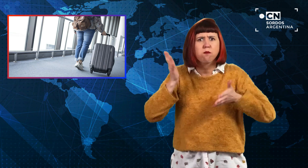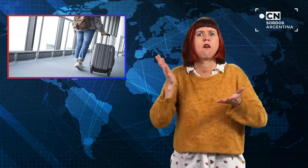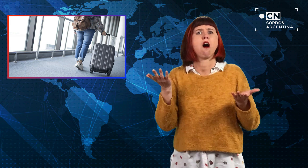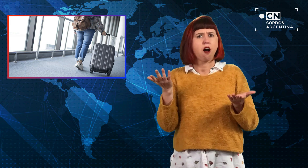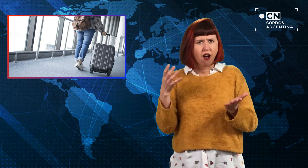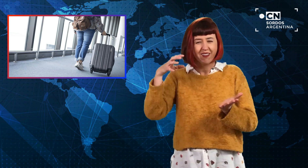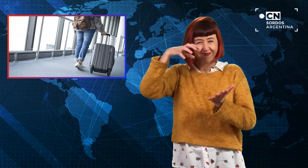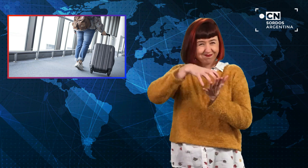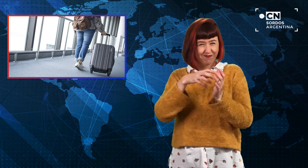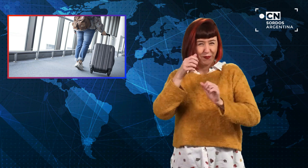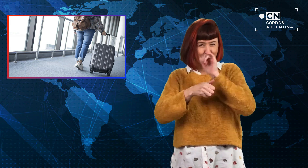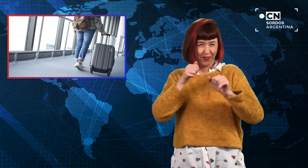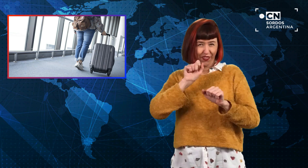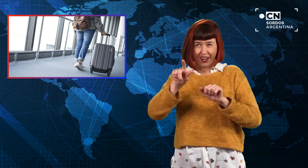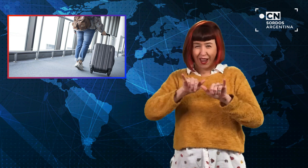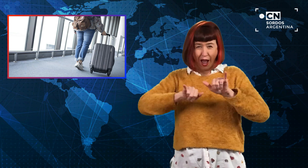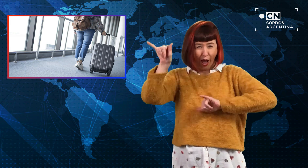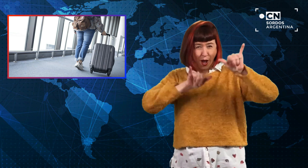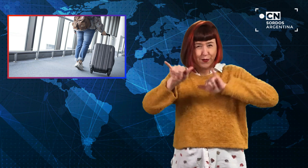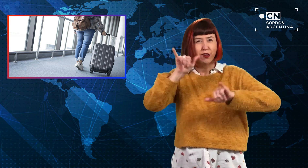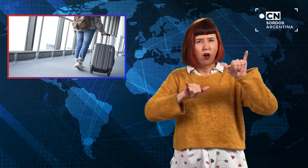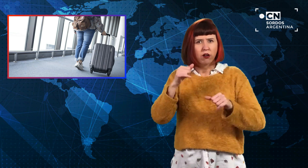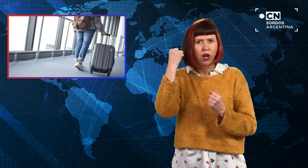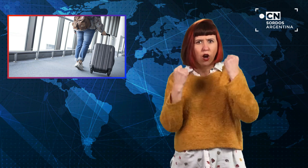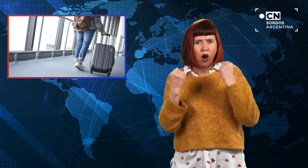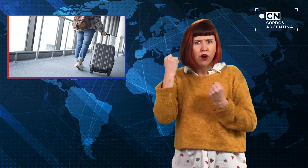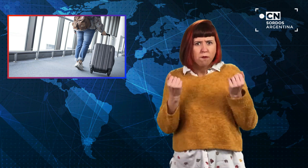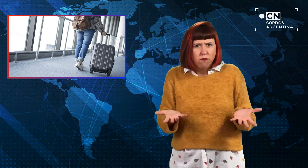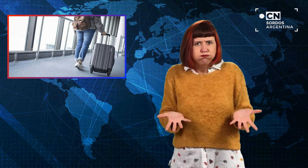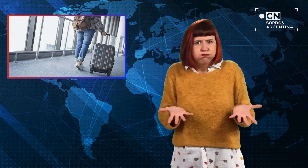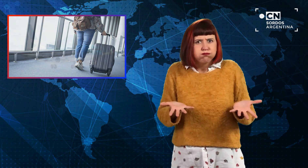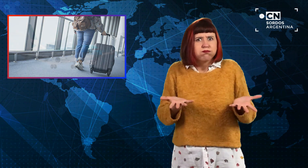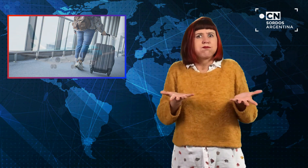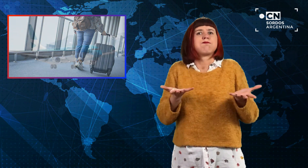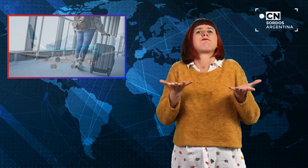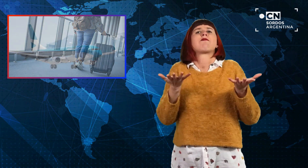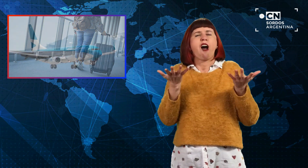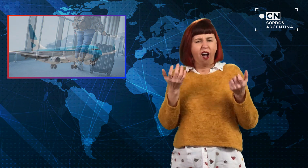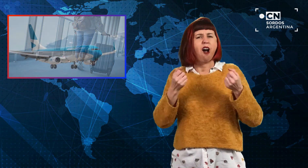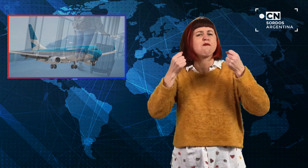comenzó a mostrar una recuperación.